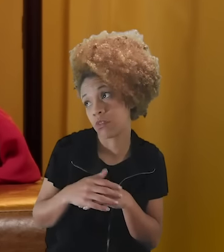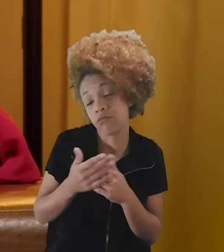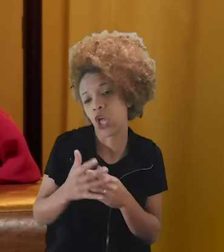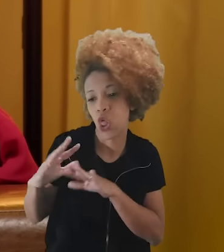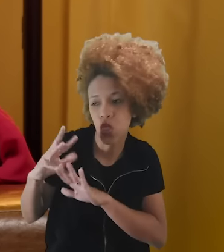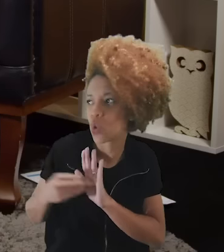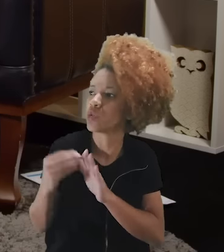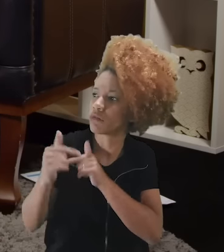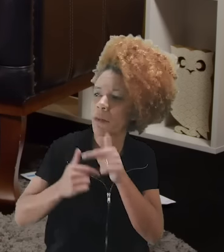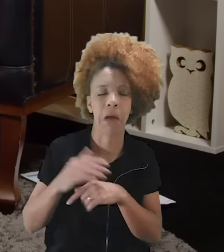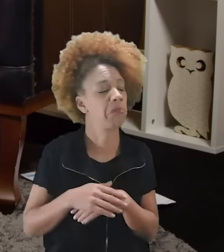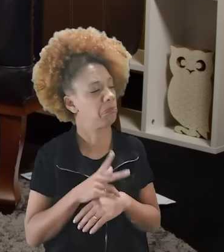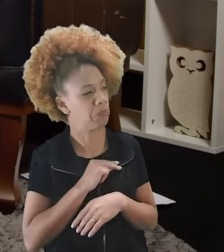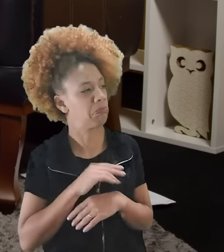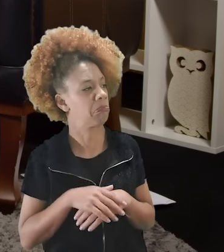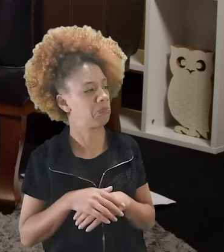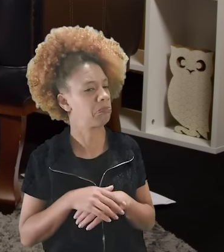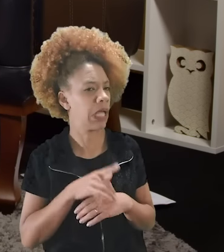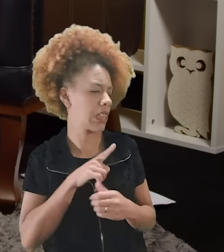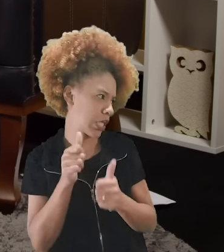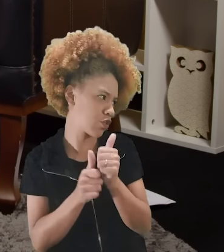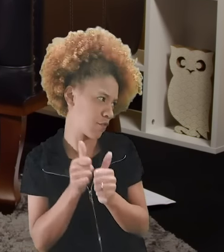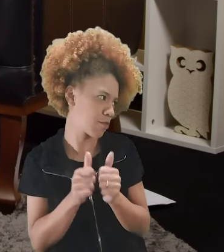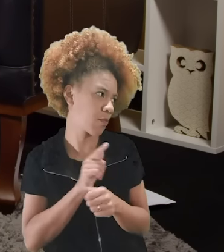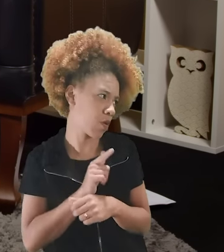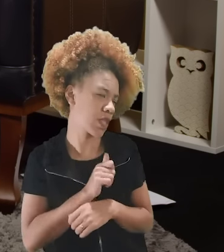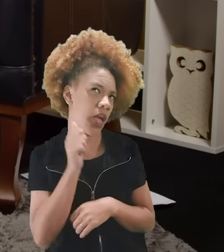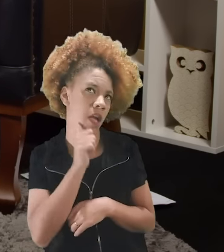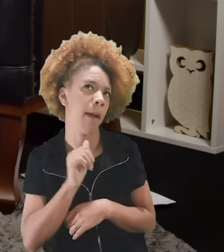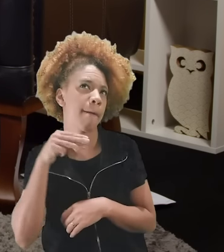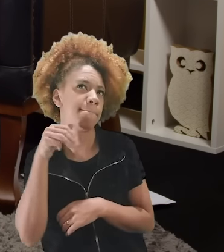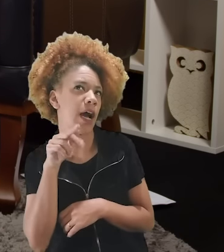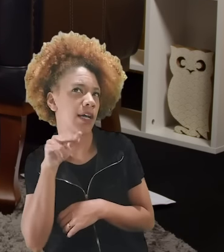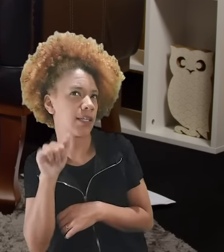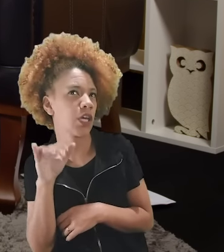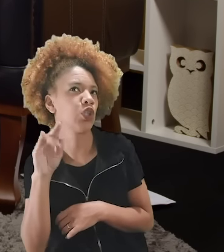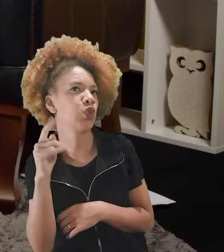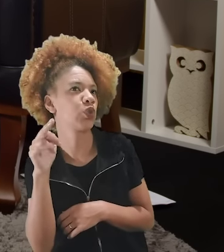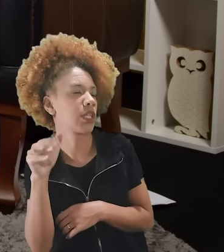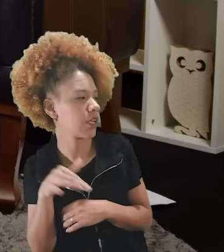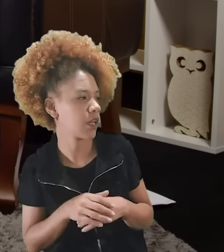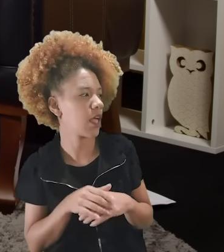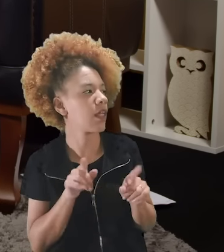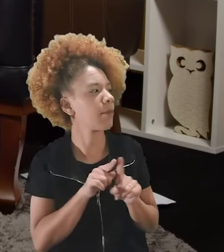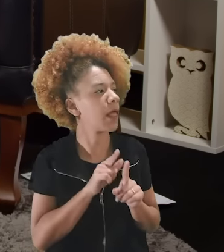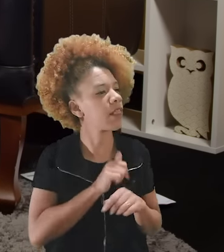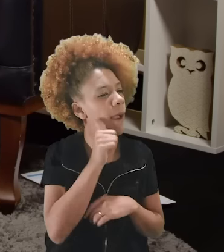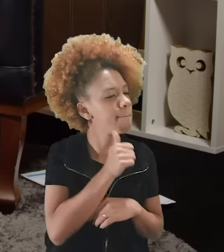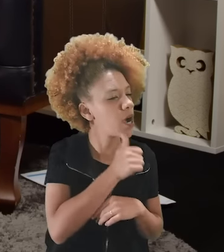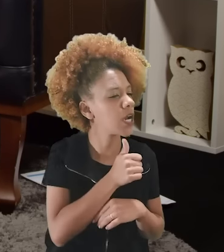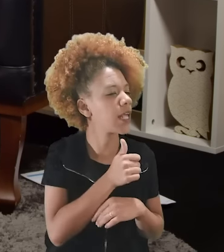auau é todo um trabalho e tem no futebol tem Maria Chuteira tem a Maria valorando essas coisas